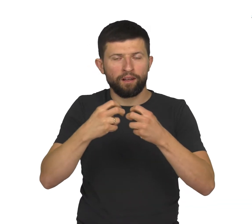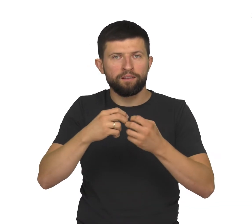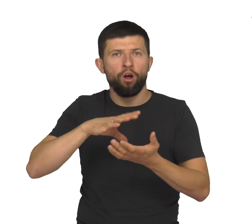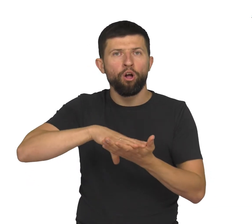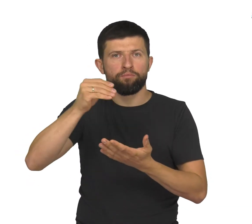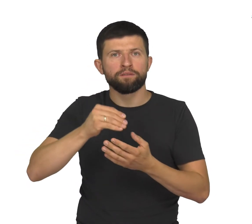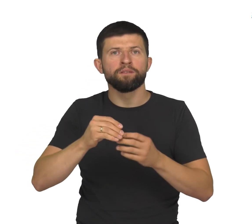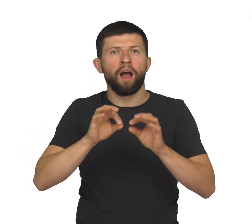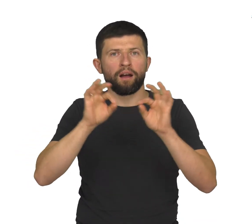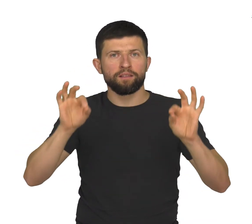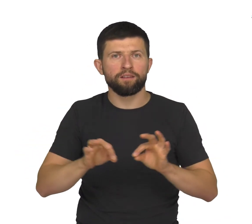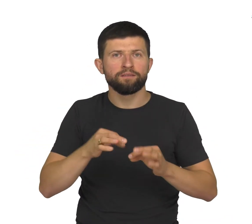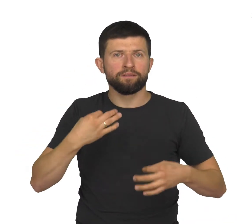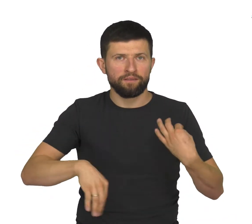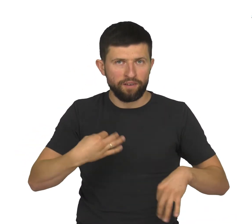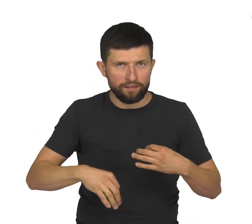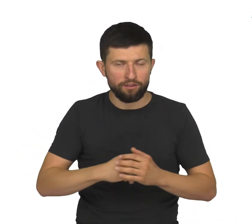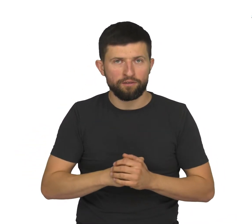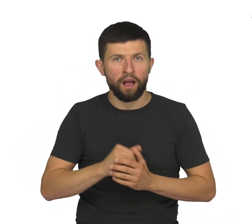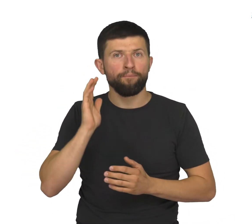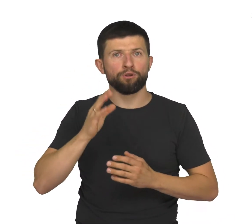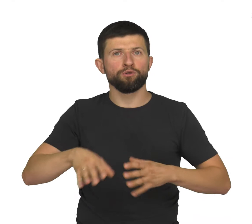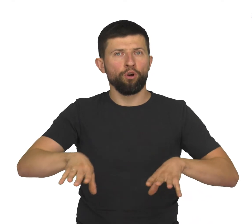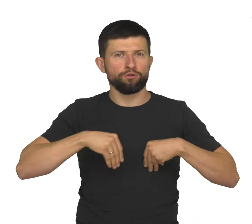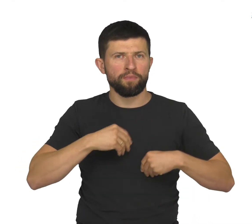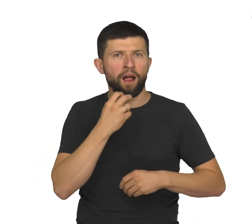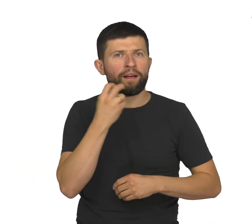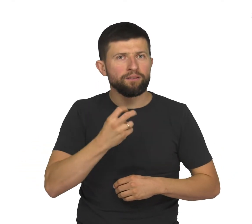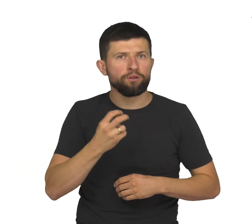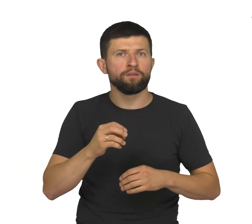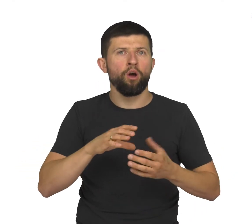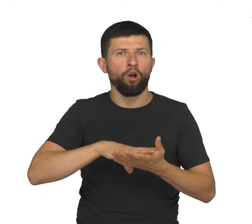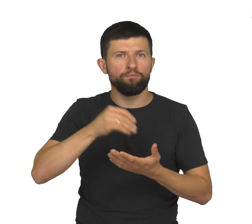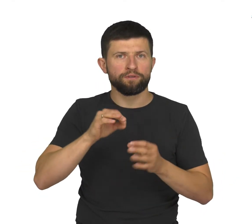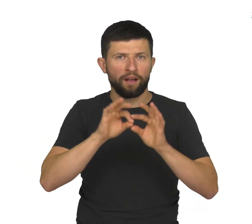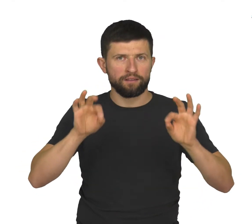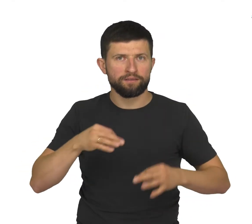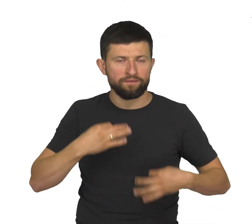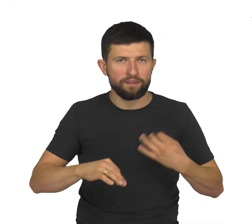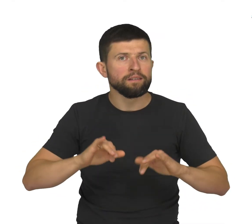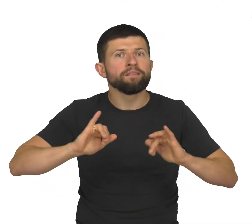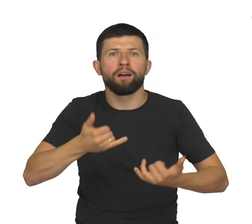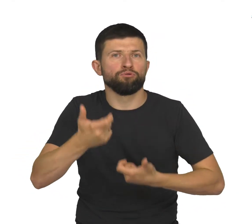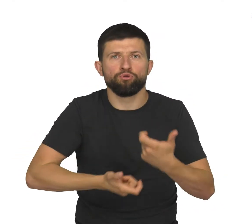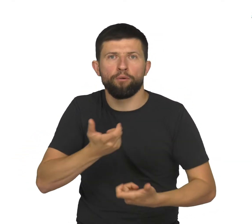Po pierwsze, potrzebujesz profilu zaufanego i wizyty na portalu GOV.pl.